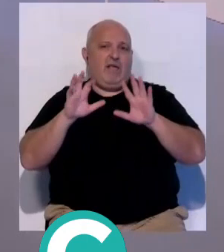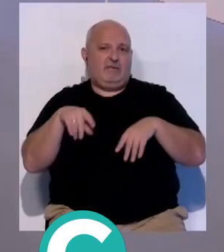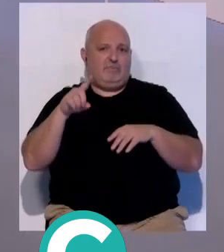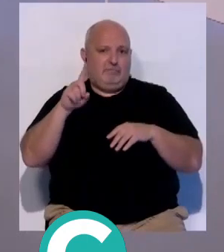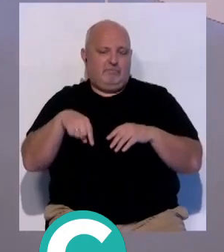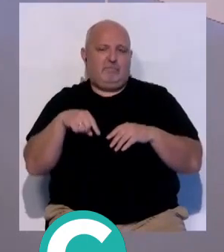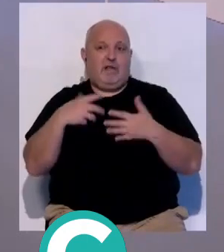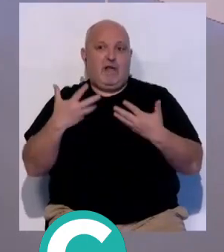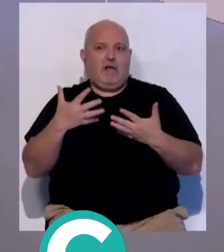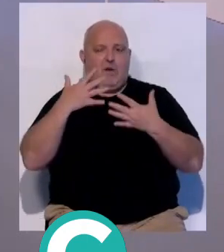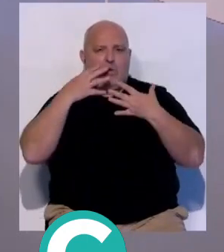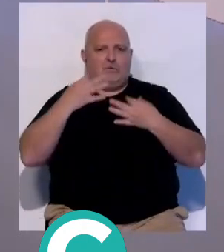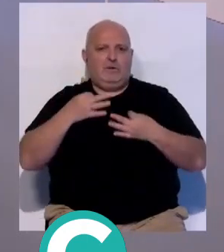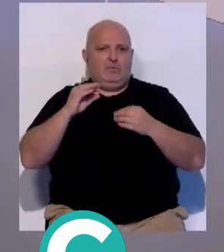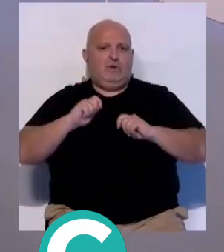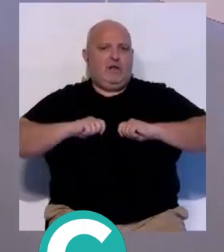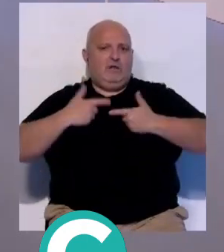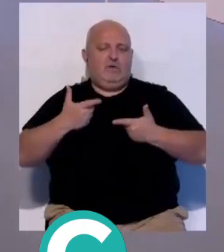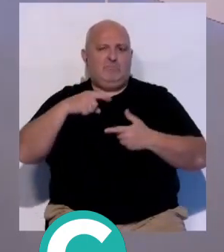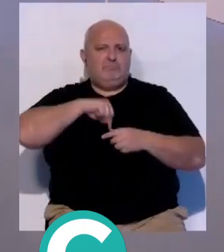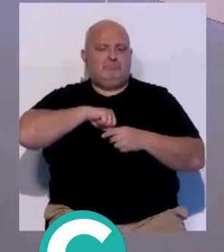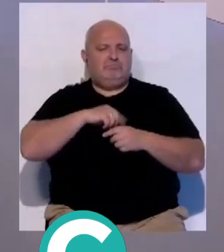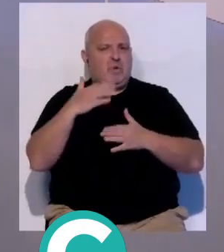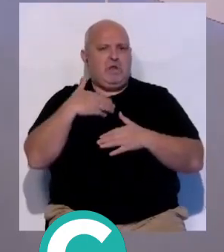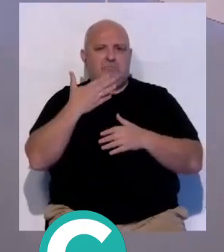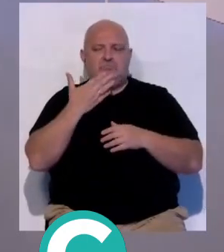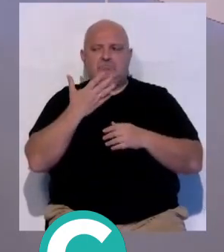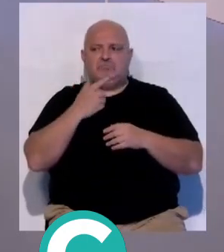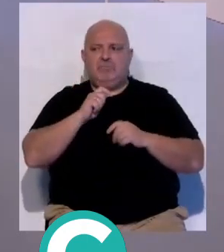como es auténtico auténtico no tiene revés y la verdad que creo que pasan un rato bastante bueno